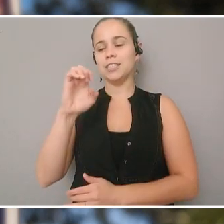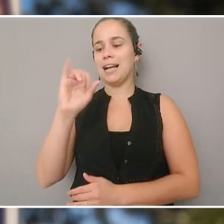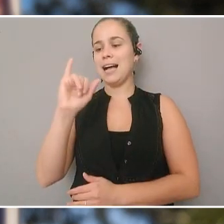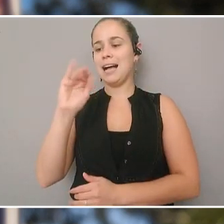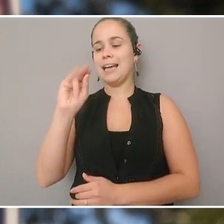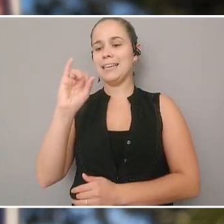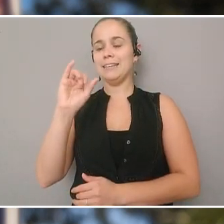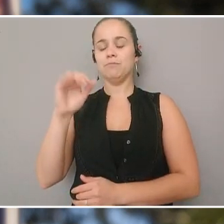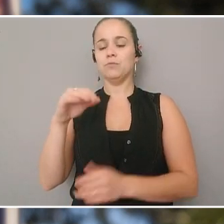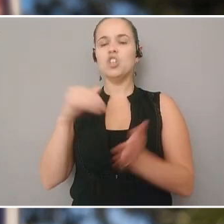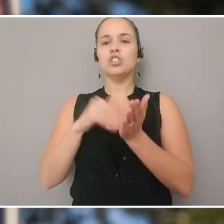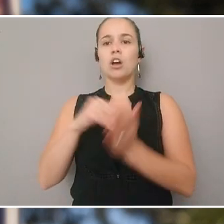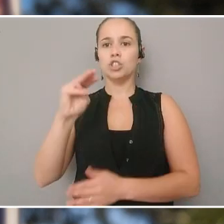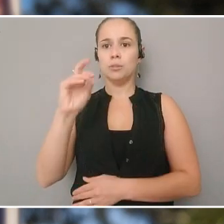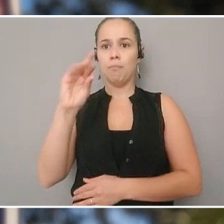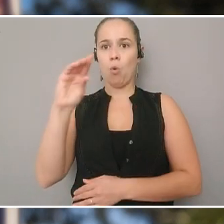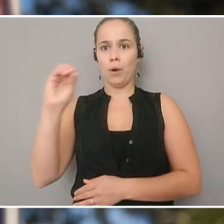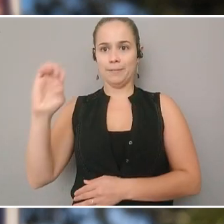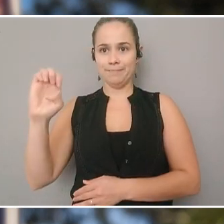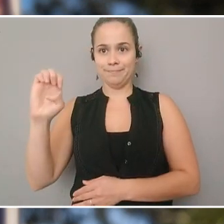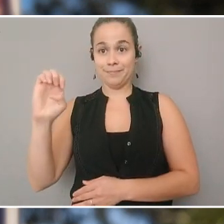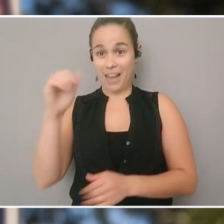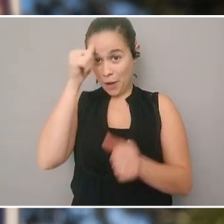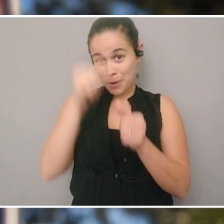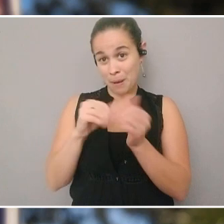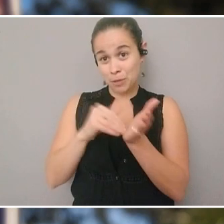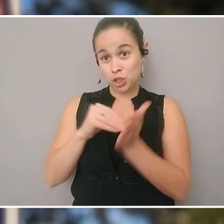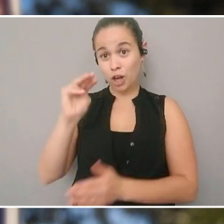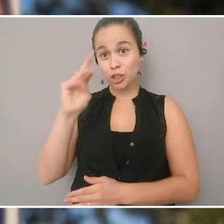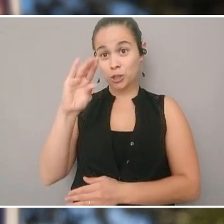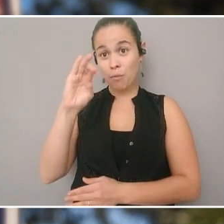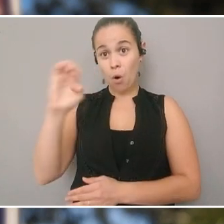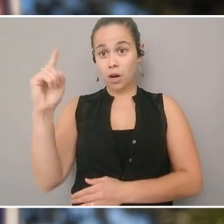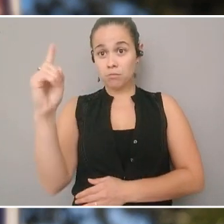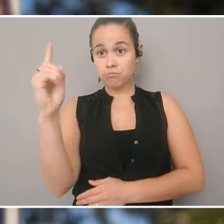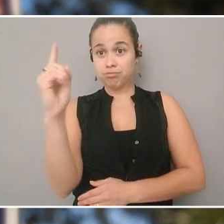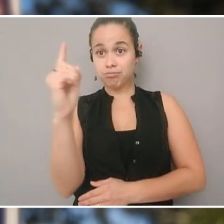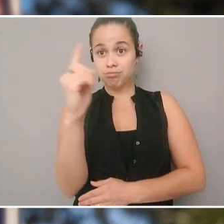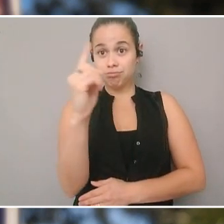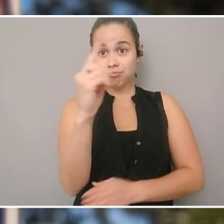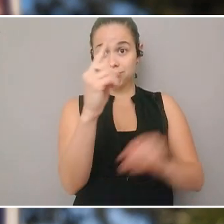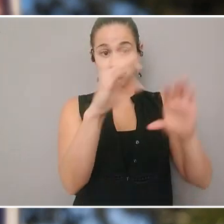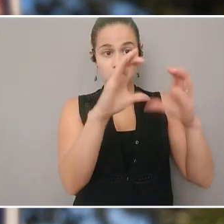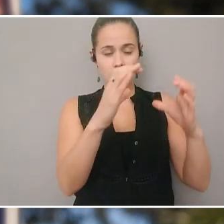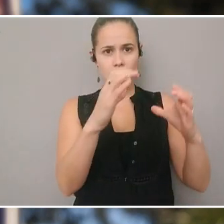recuerdo al Dr. Moore entrando en la clase